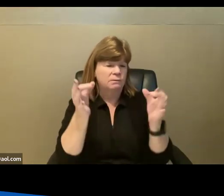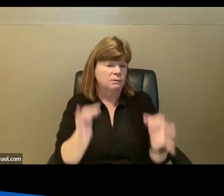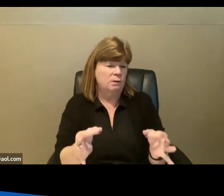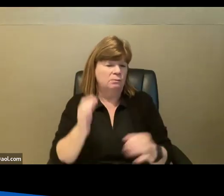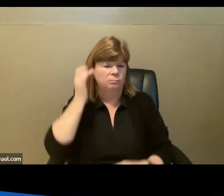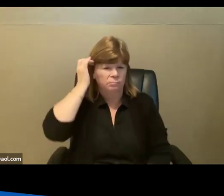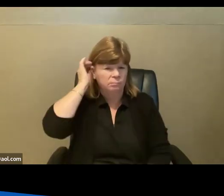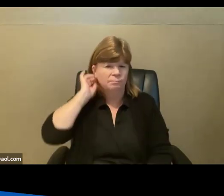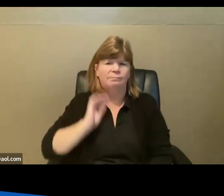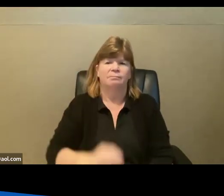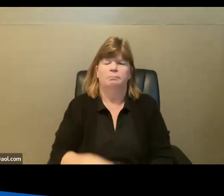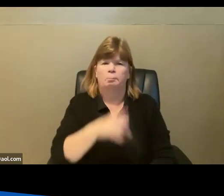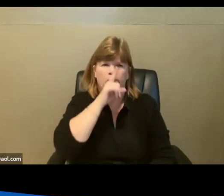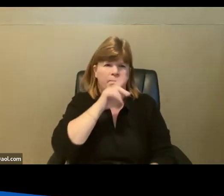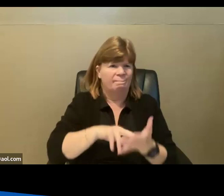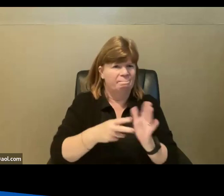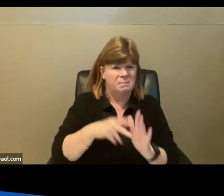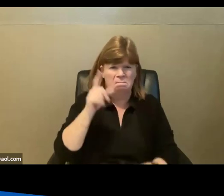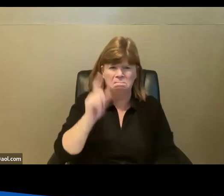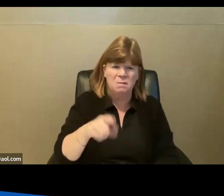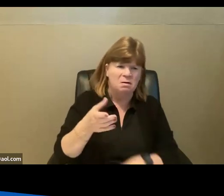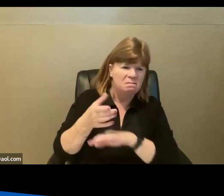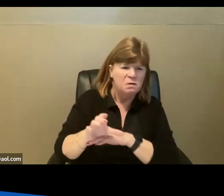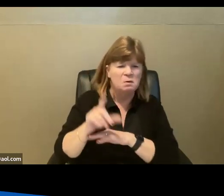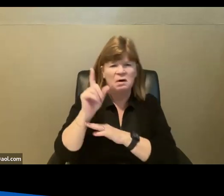No es que estemos diciendo: oh, tienes que conseguir esto. Esto es el alfa y el omega.